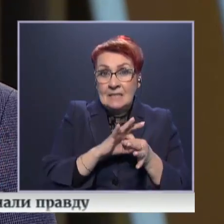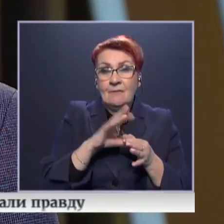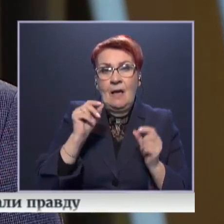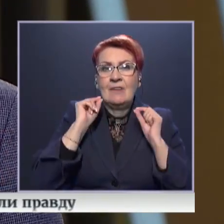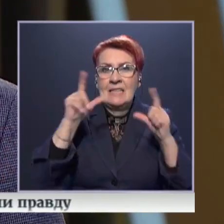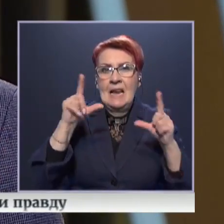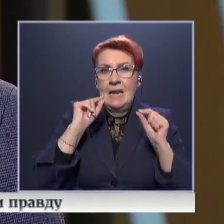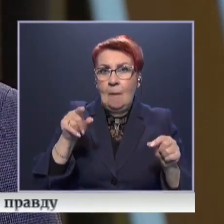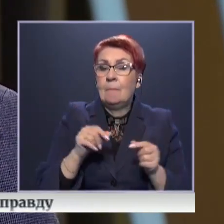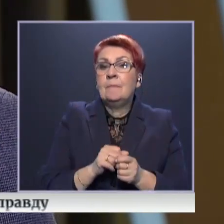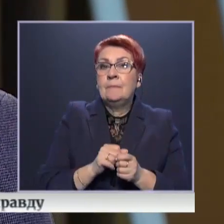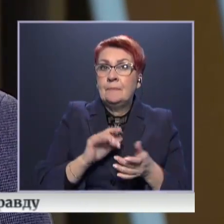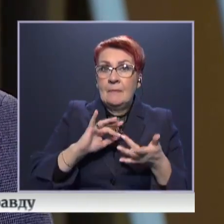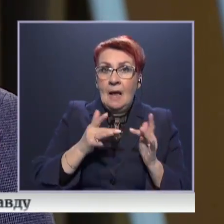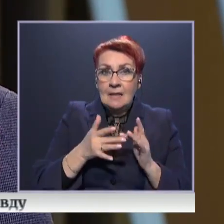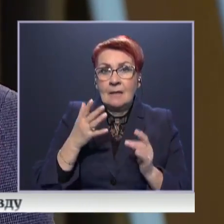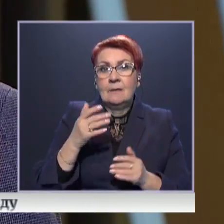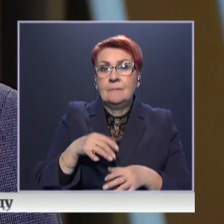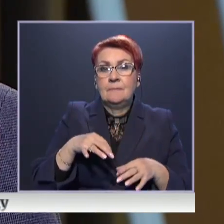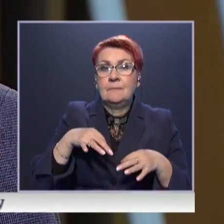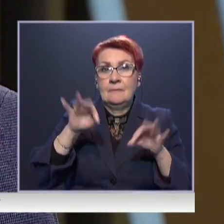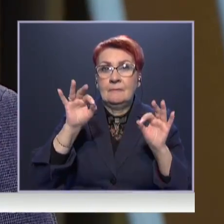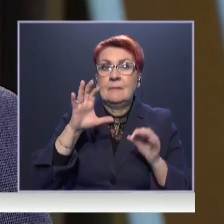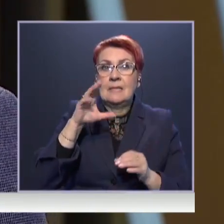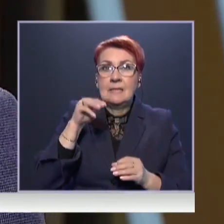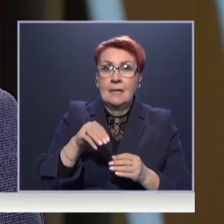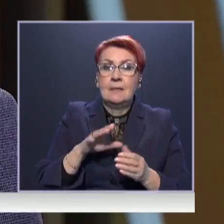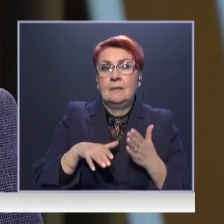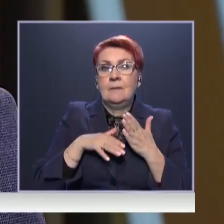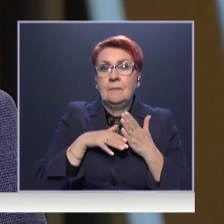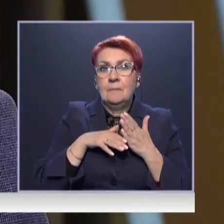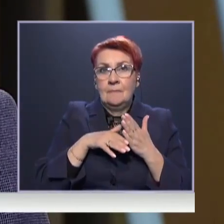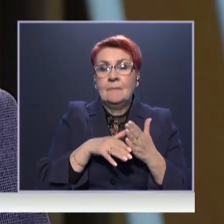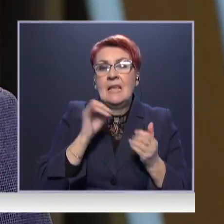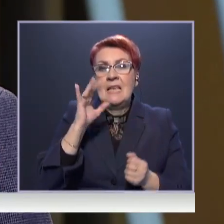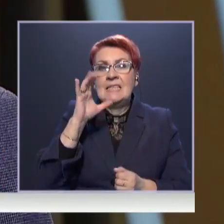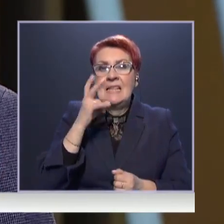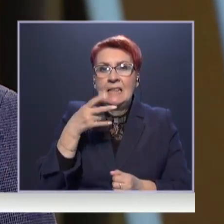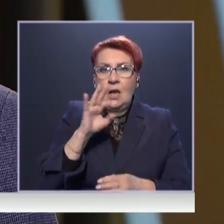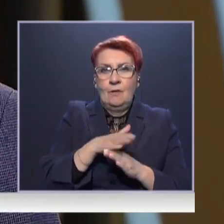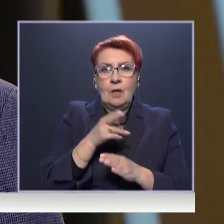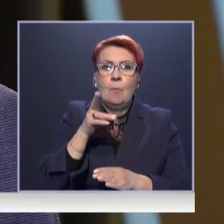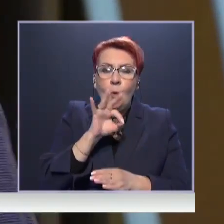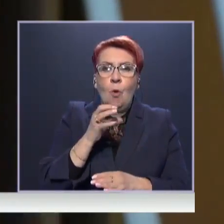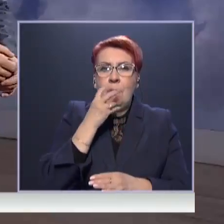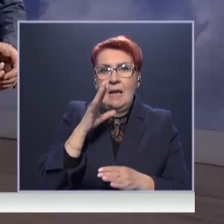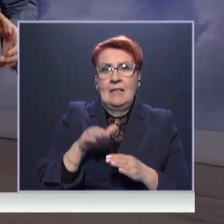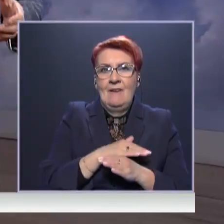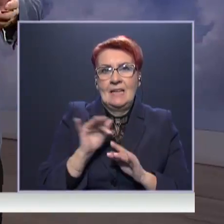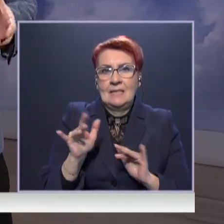дела церкви помощь беженцам на сайте помочь в беде.рф и на сайте синодального отдела по благотворительности